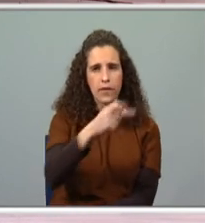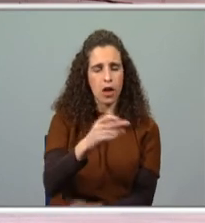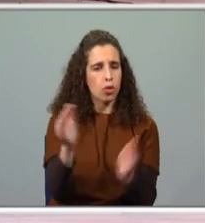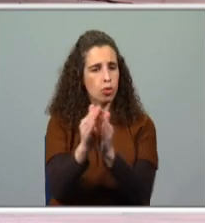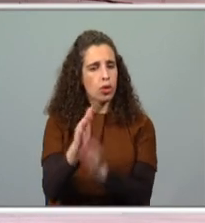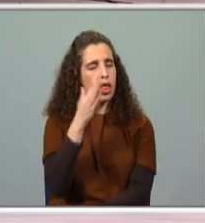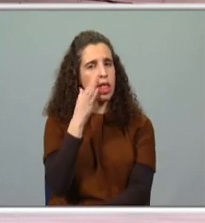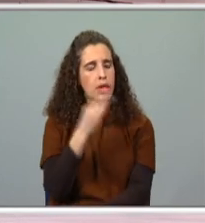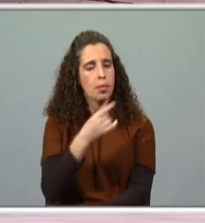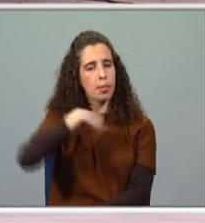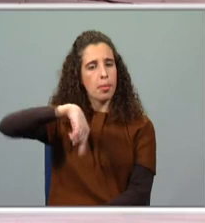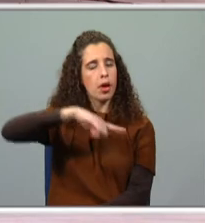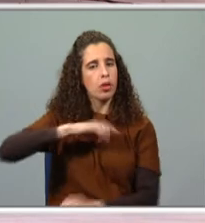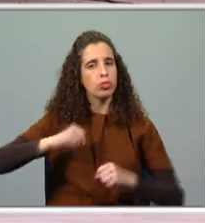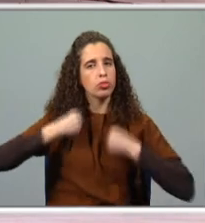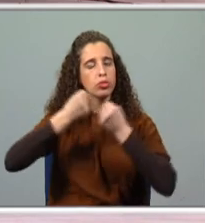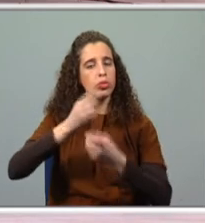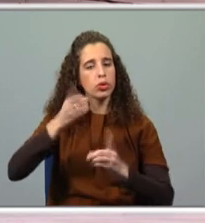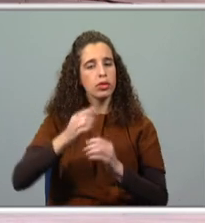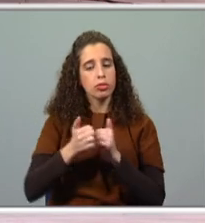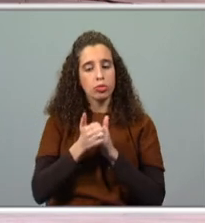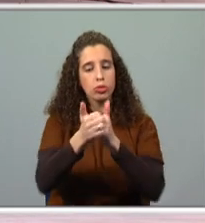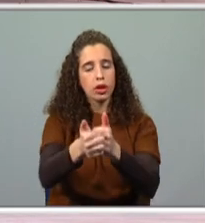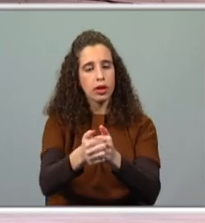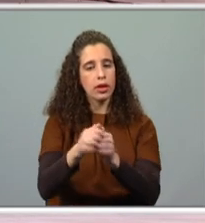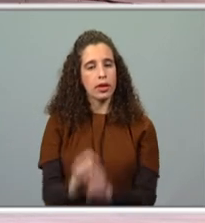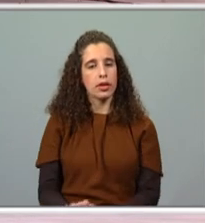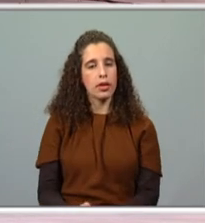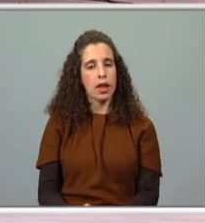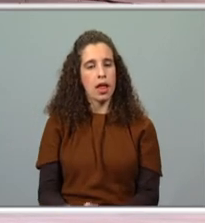simples para nós conseguirmos o que seguir aquelas instruções para poder 我們很容易得到什麼按照這些說明能夠